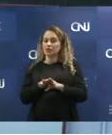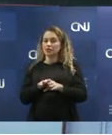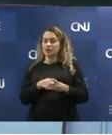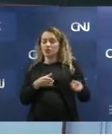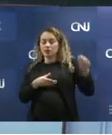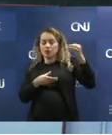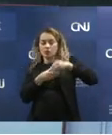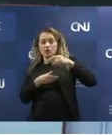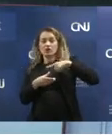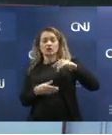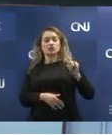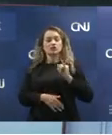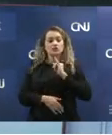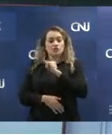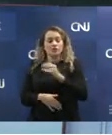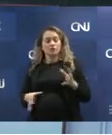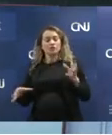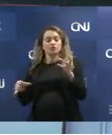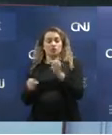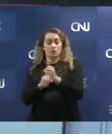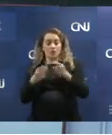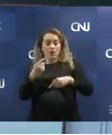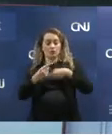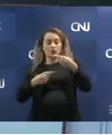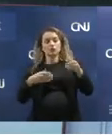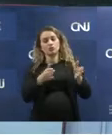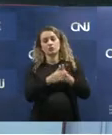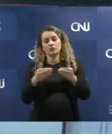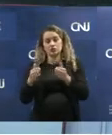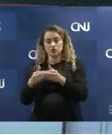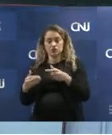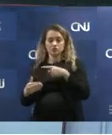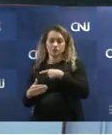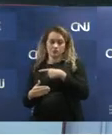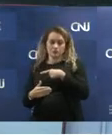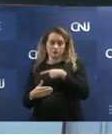colhidos num outro pedido de providências de 2019,